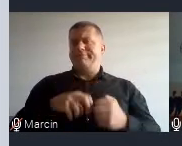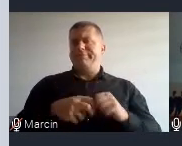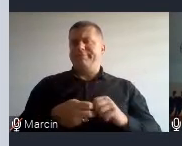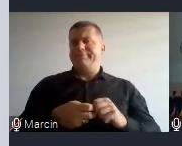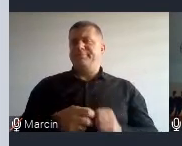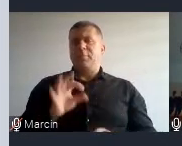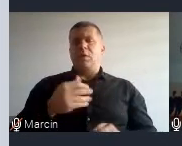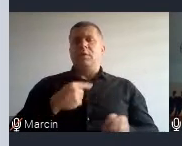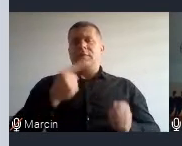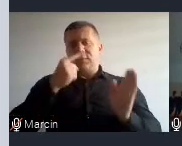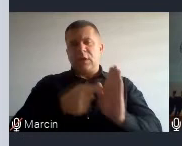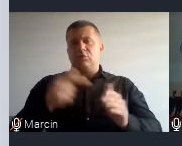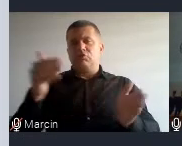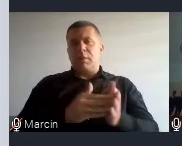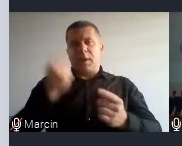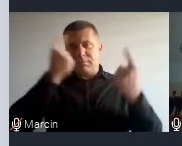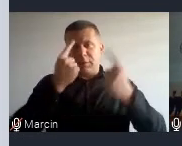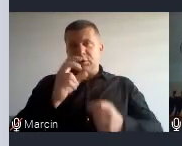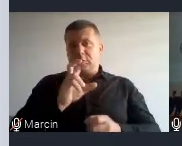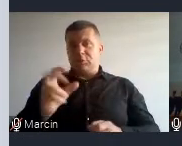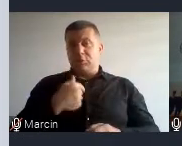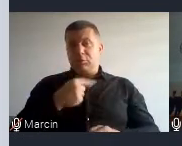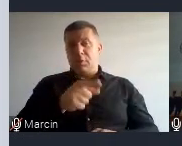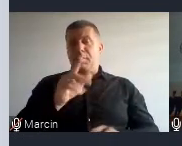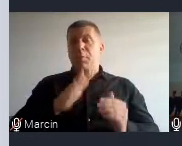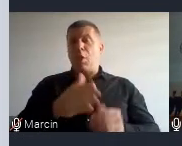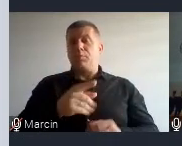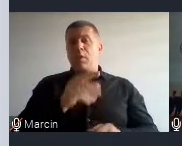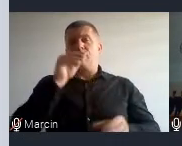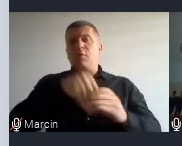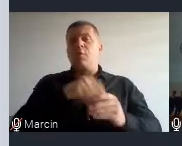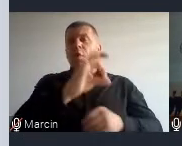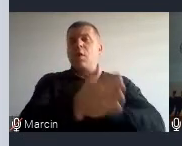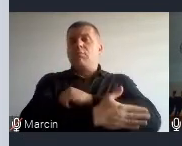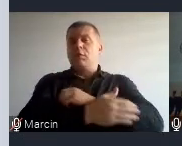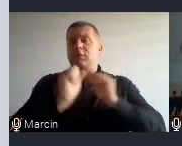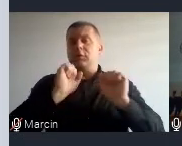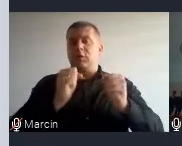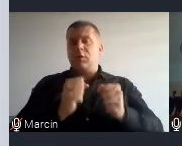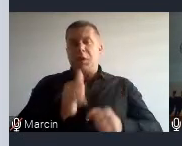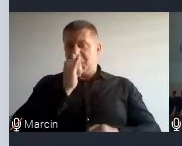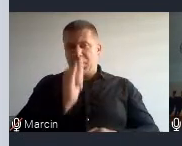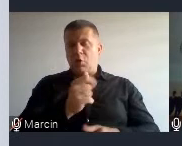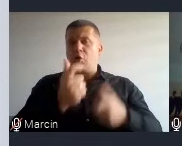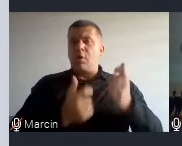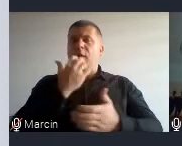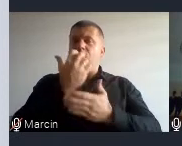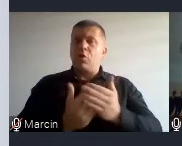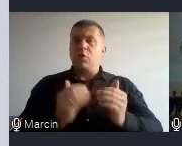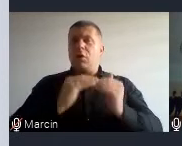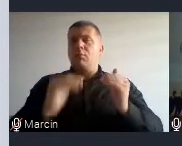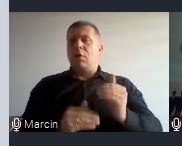że trzeba myśleć czy dany podmiot w ramach swojej podstawowej działalności nie może korzystać z podmiotów trzecich,